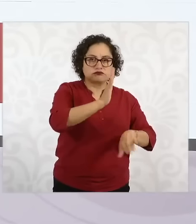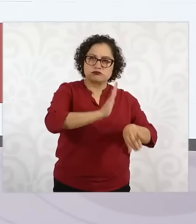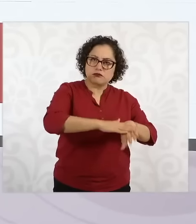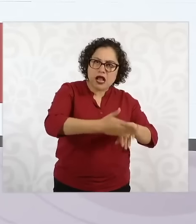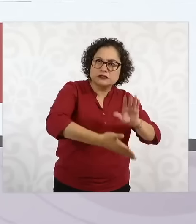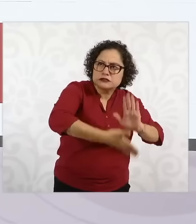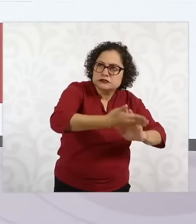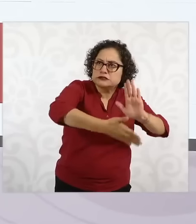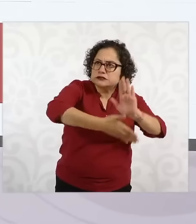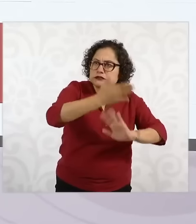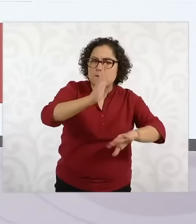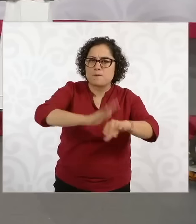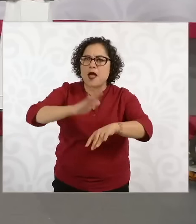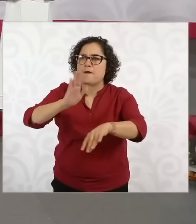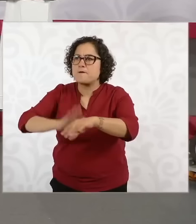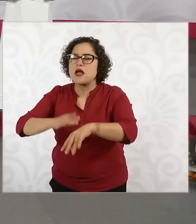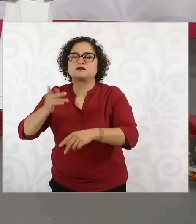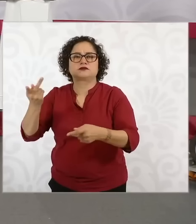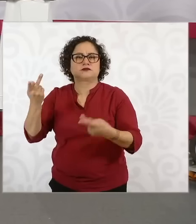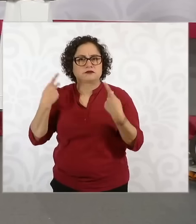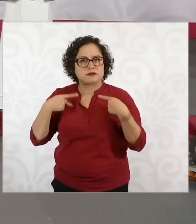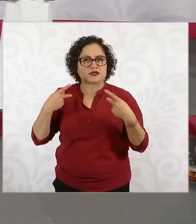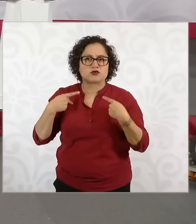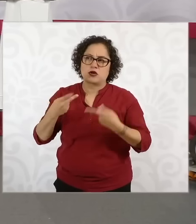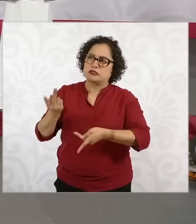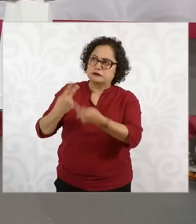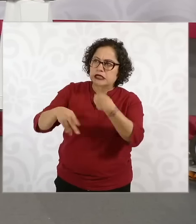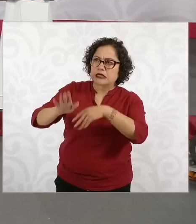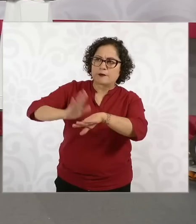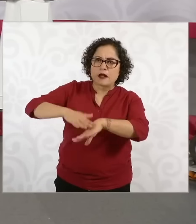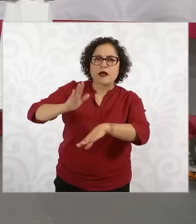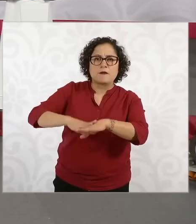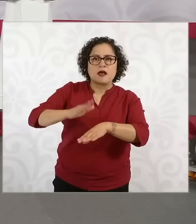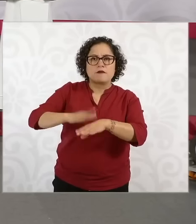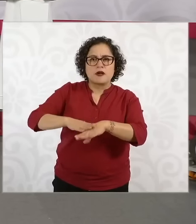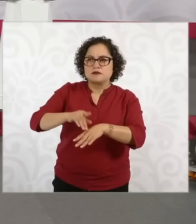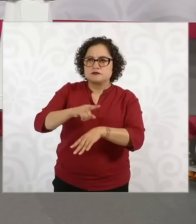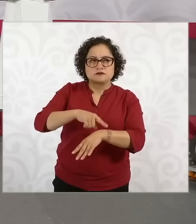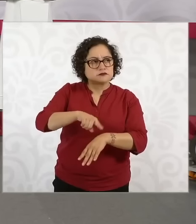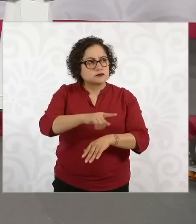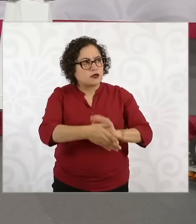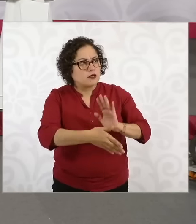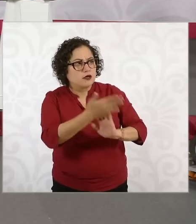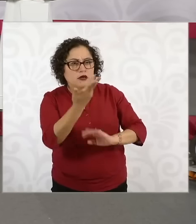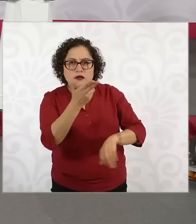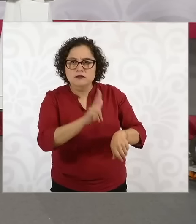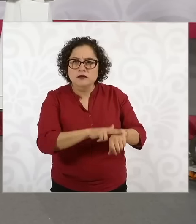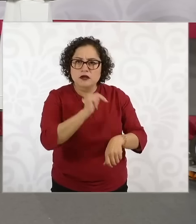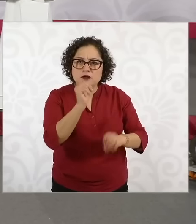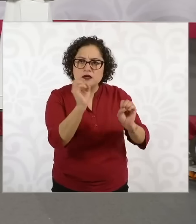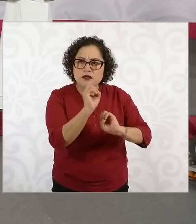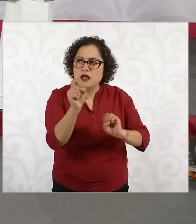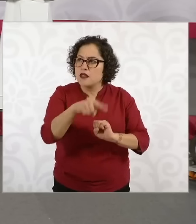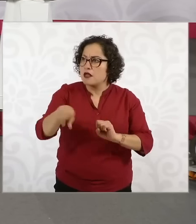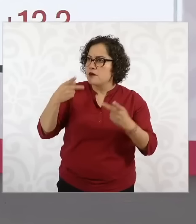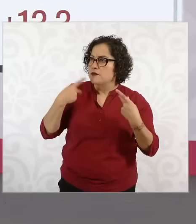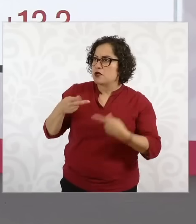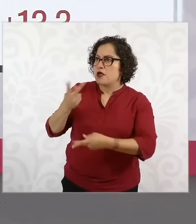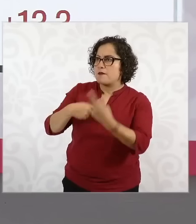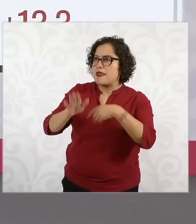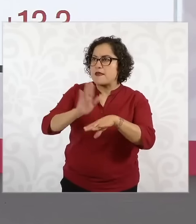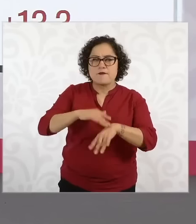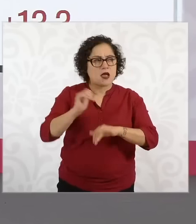internacionales, pues qué pasa los hospitales que tienes se saturan. Pero además, que ya lo vamos